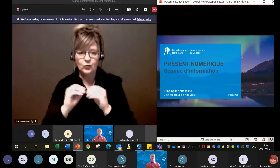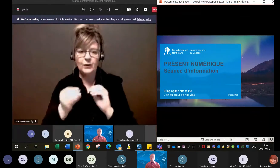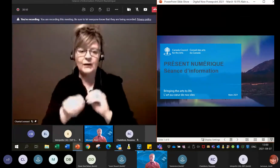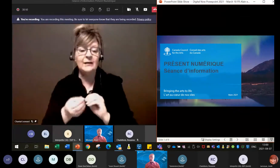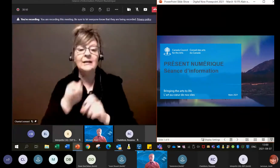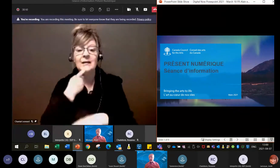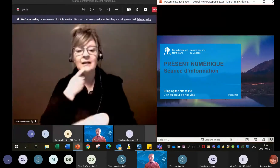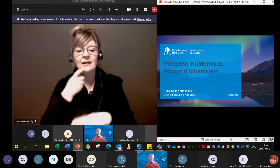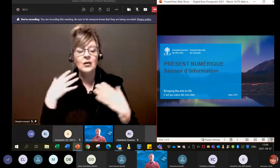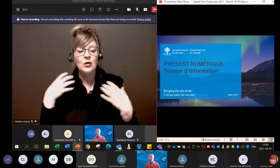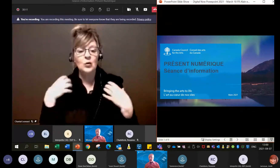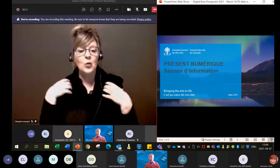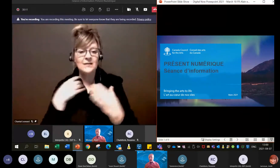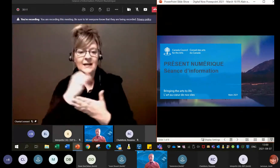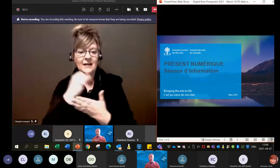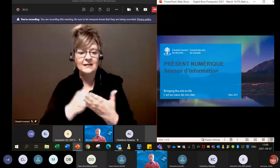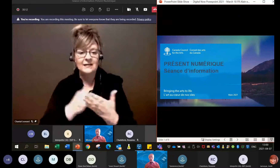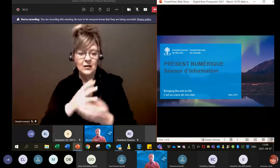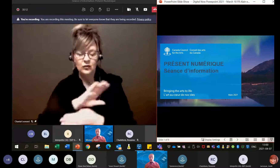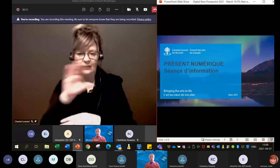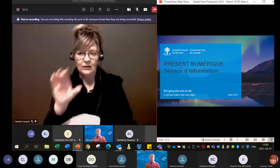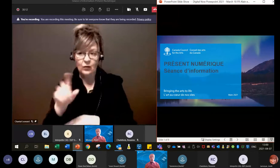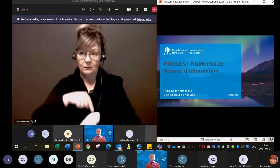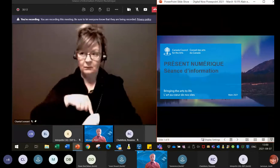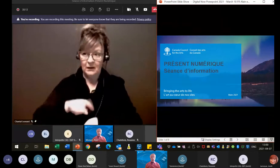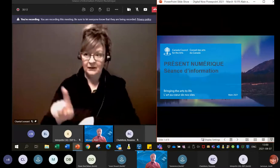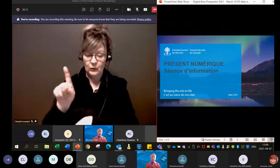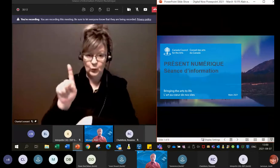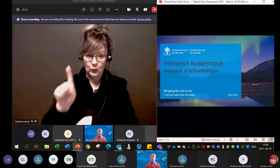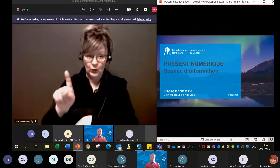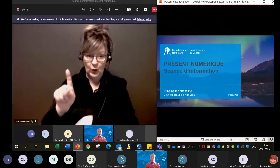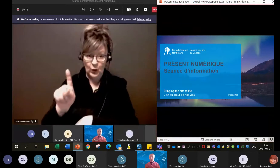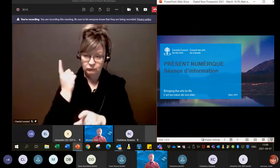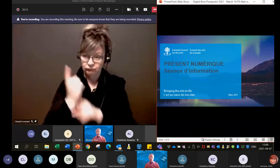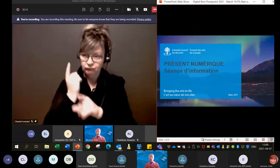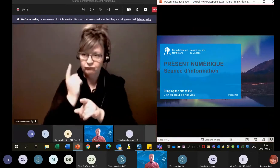Il est maintenant 13 heures, on va